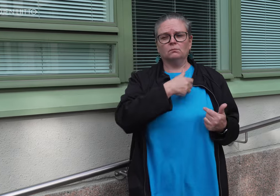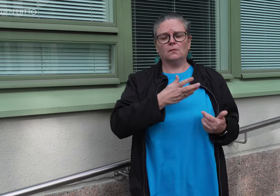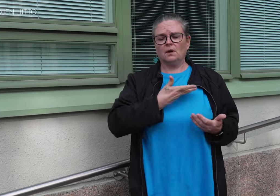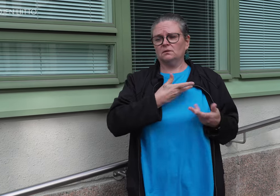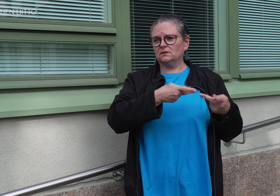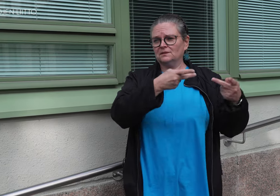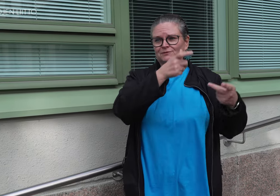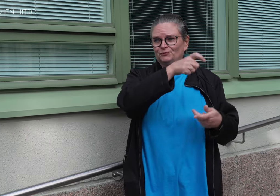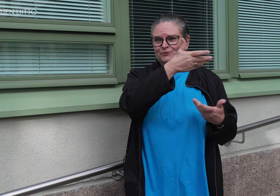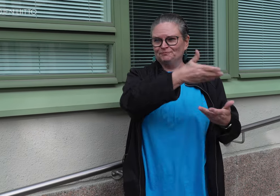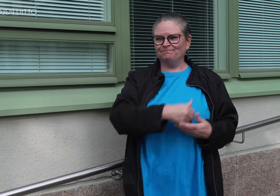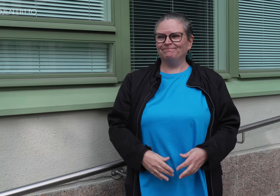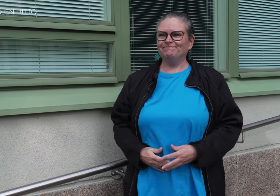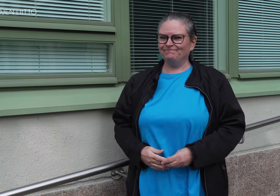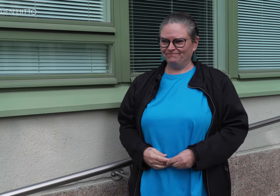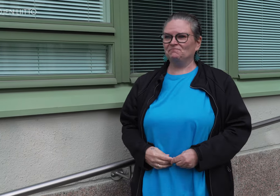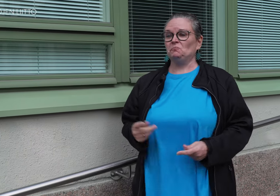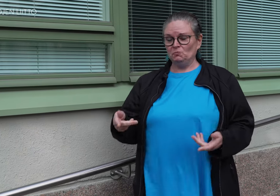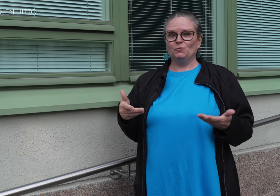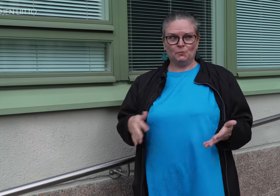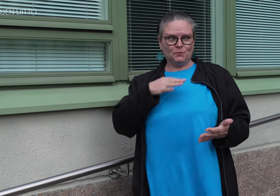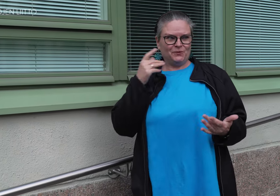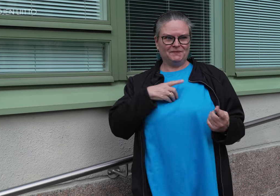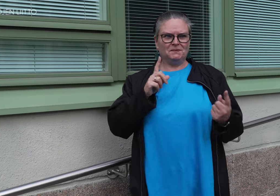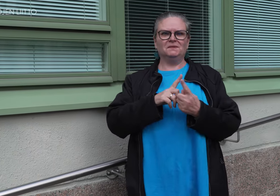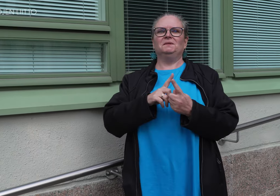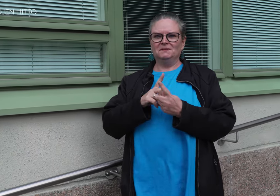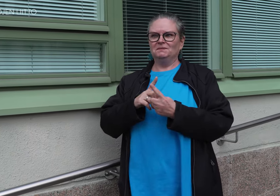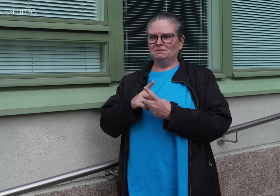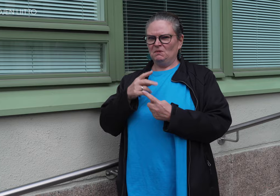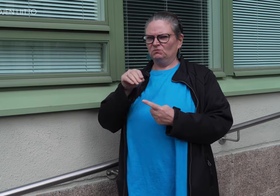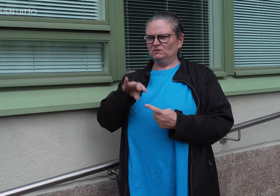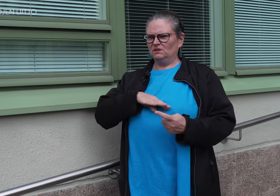Isot kiitokset hänelle. On ollut mukava päästä tapaamaan entisiä opettajia.